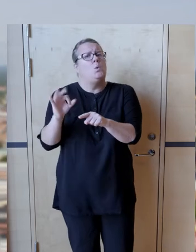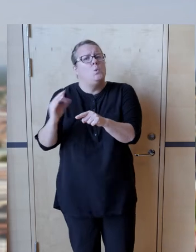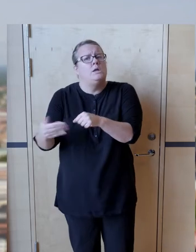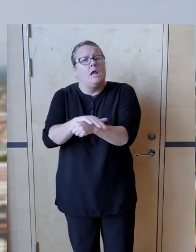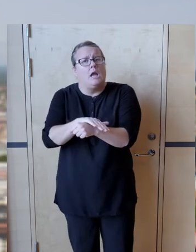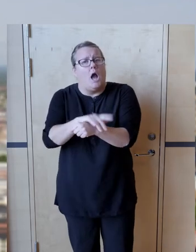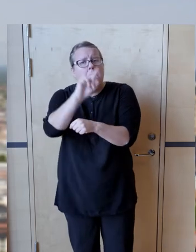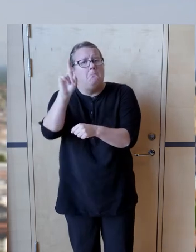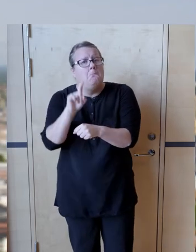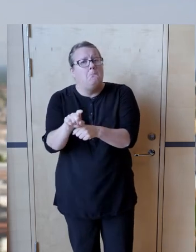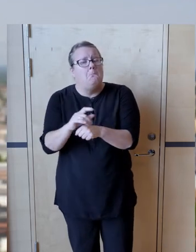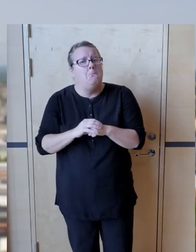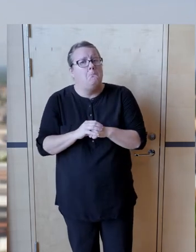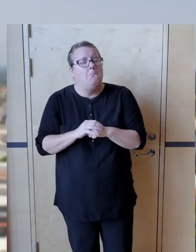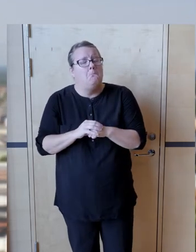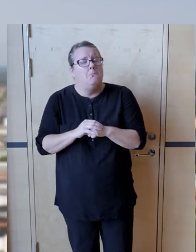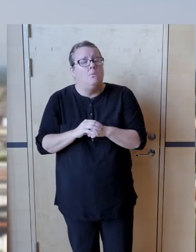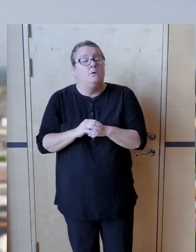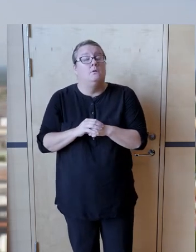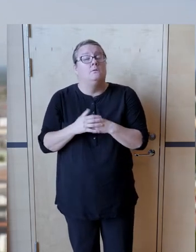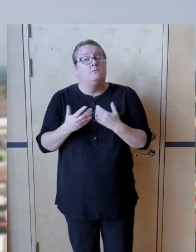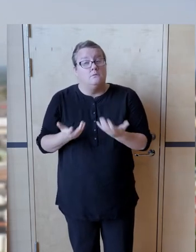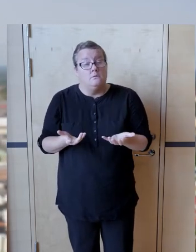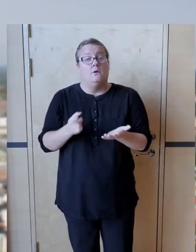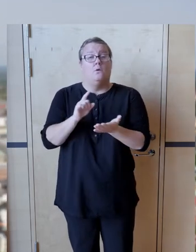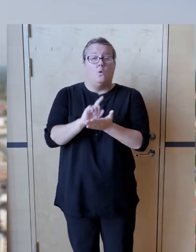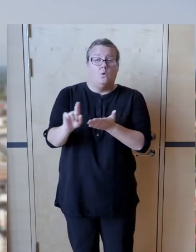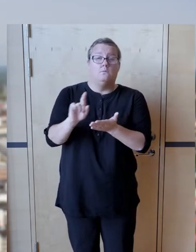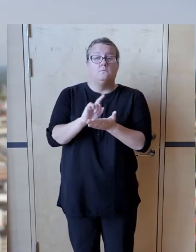Många gånger är det jul Bra och kostnadseffektivt med